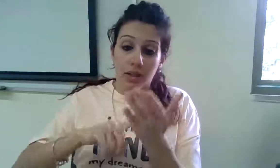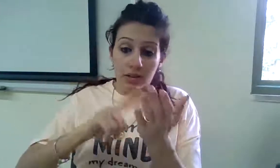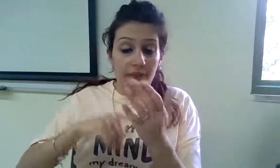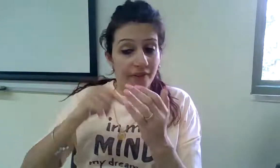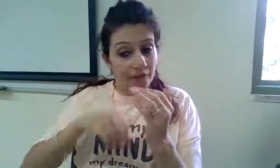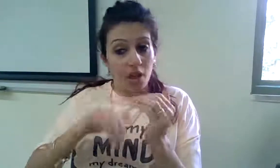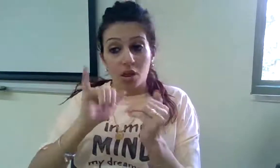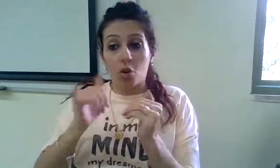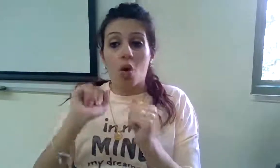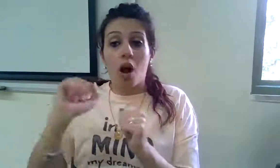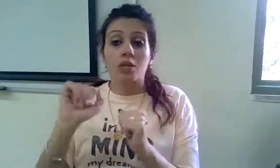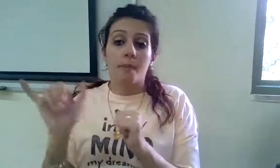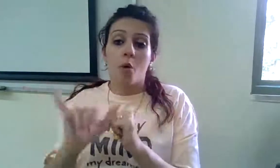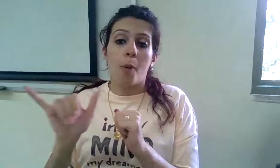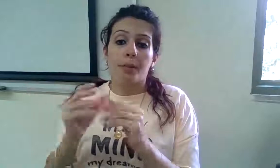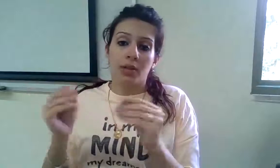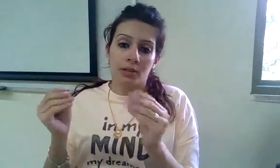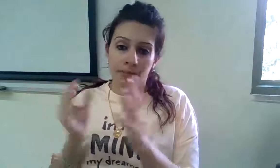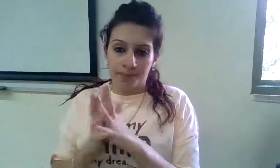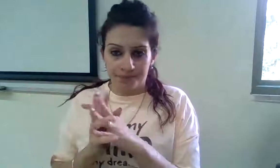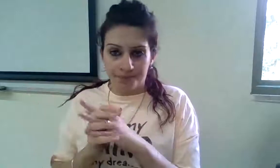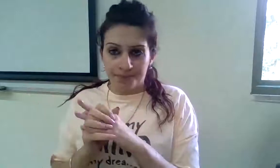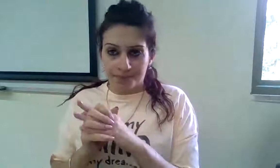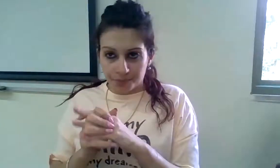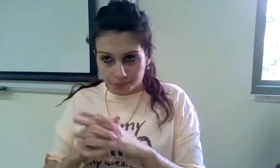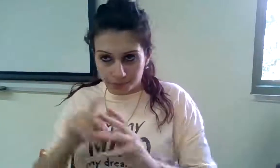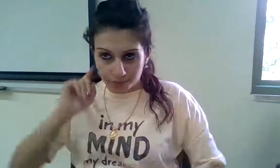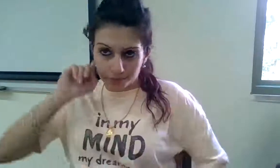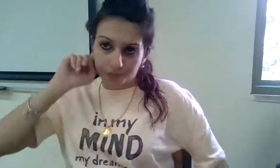انه ليس خيارا فيما كنت تود المشاركة مع المدرسة أو لا